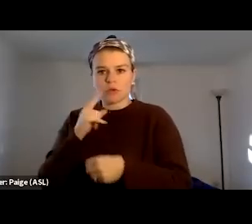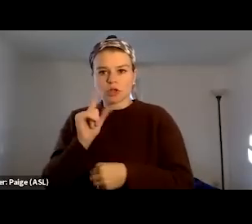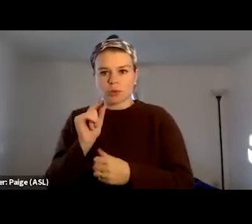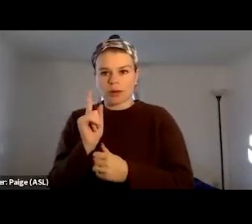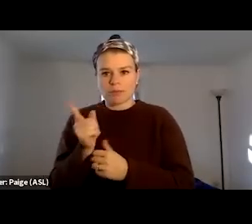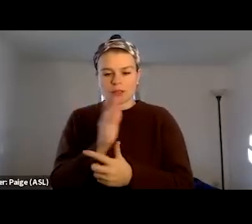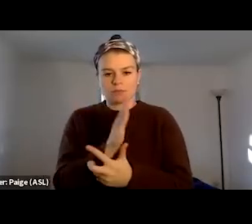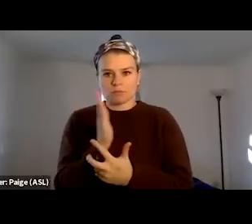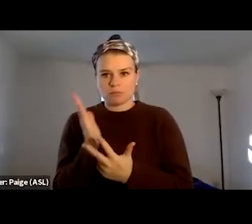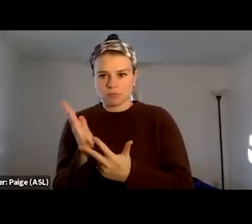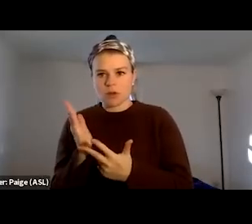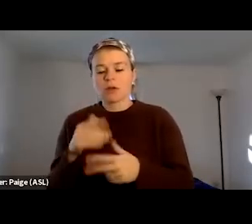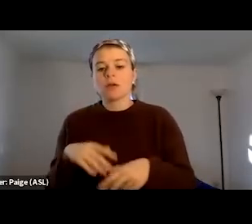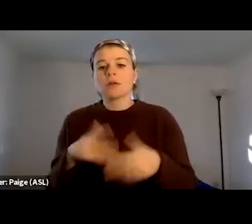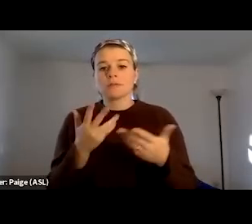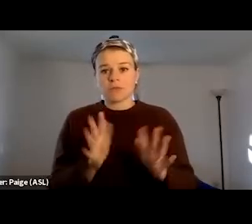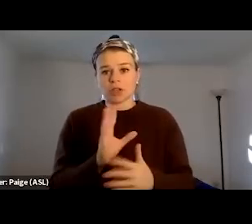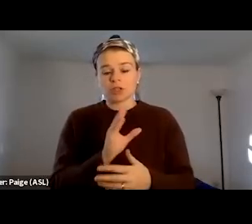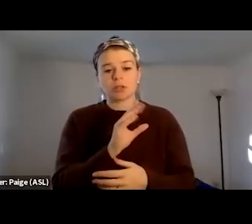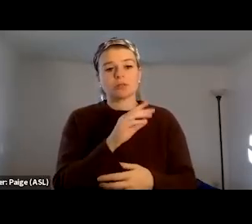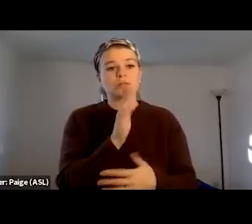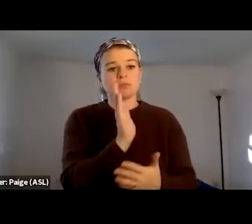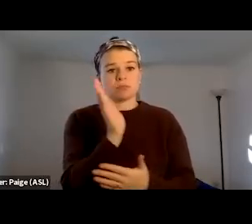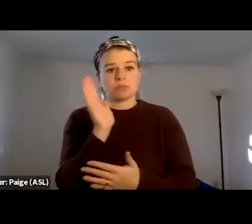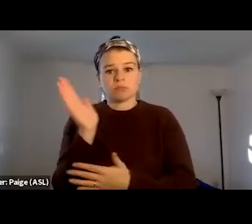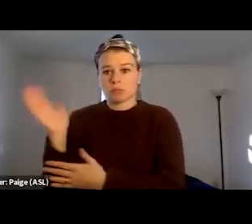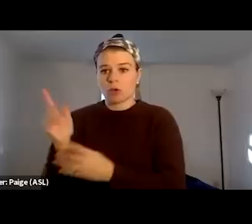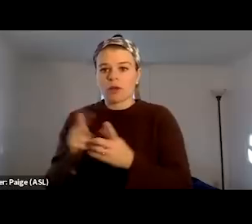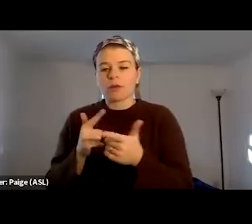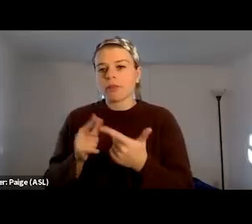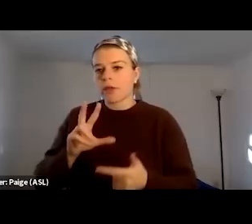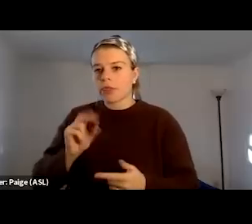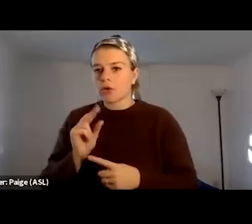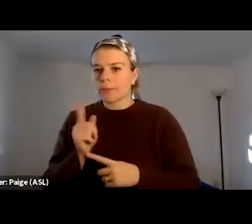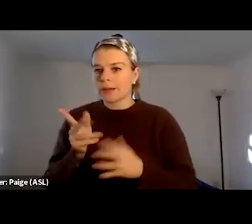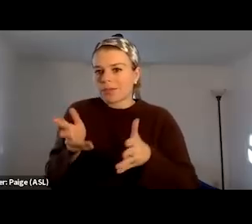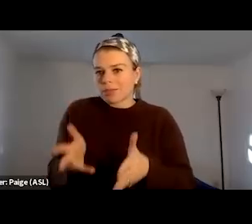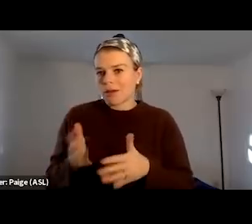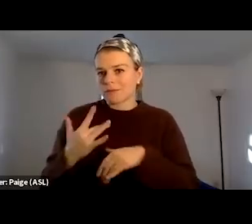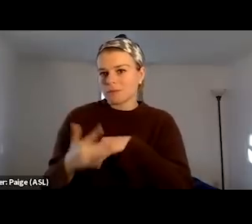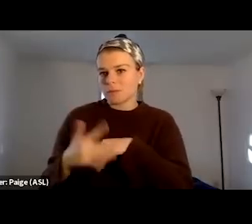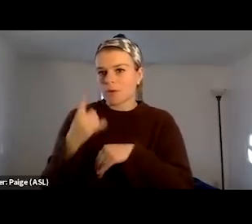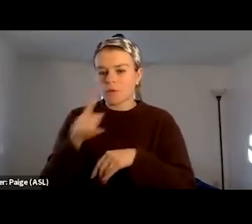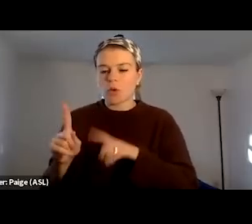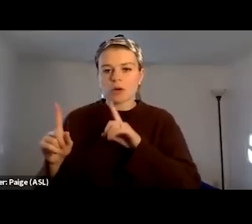Luego de que todos los oradores presenten, tendremos unos 30 minutos para preguntas y respuestas. Mientras estén presentando,